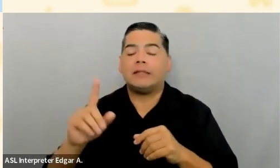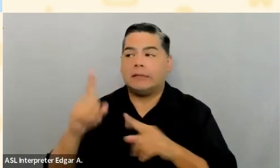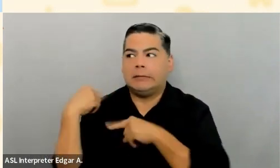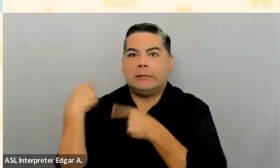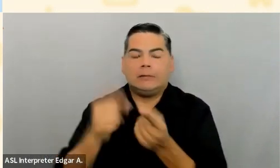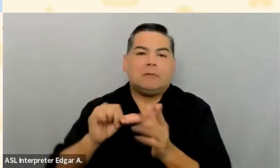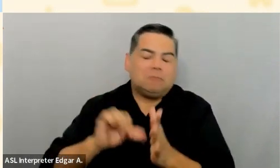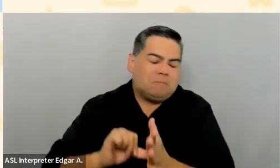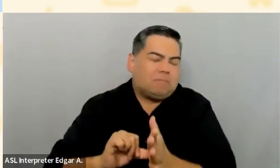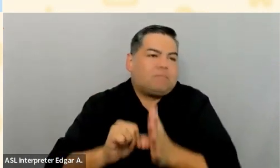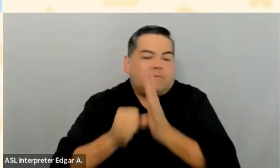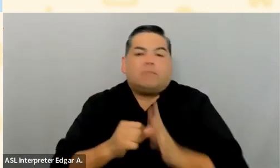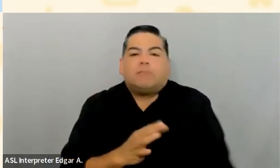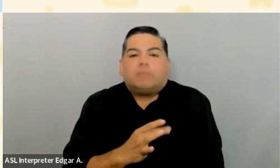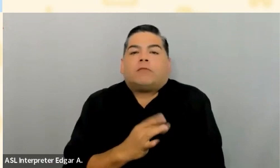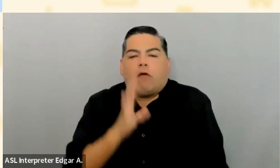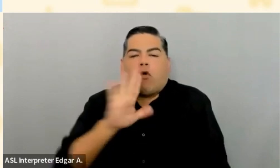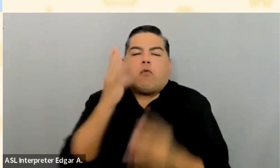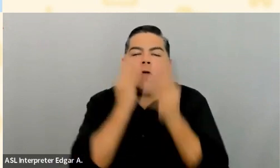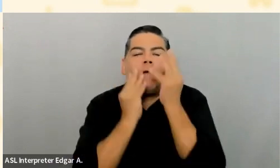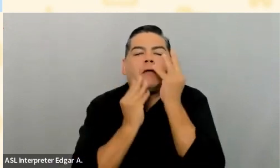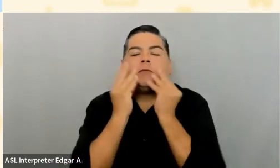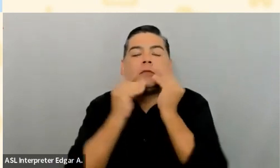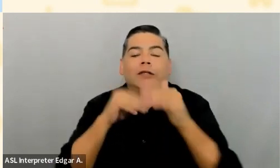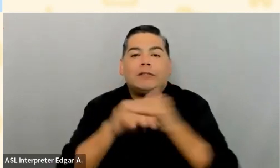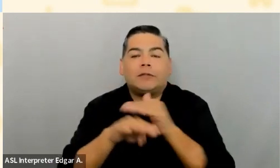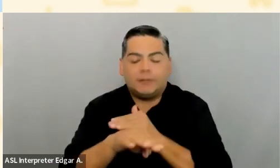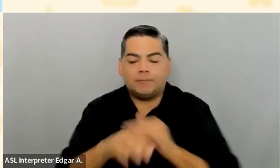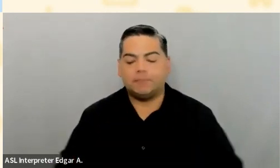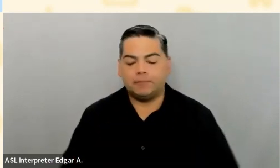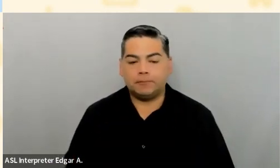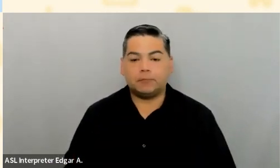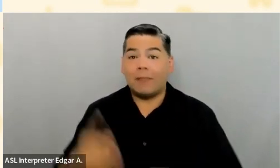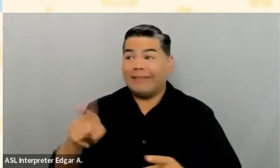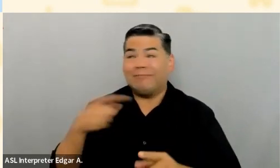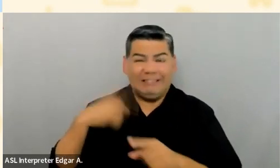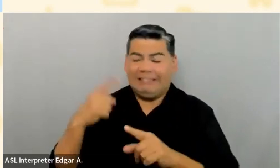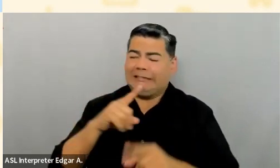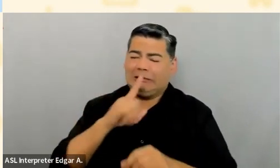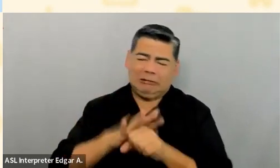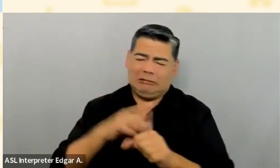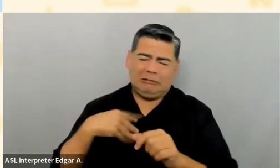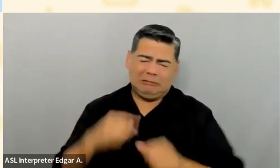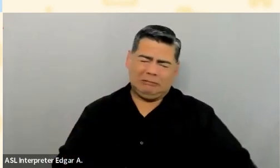con su experiencia en accesibilidad digital. Comprometida con el aprendizaje de toda la vida, continúa perfeccionando sus habilidades